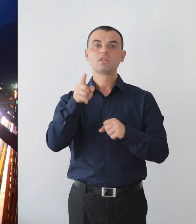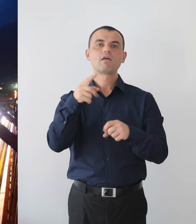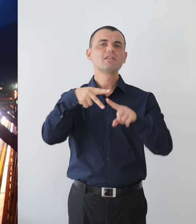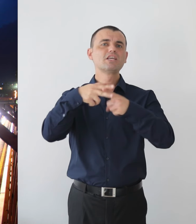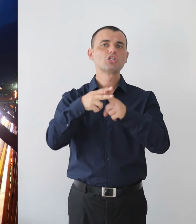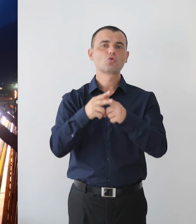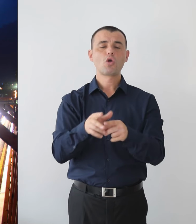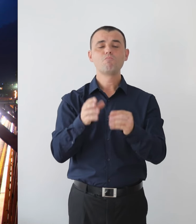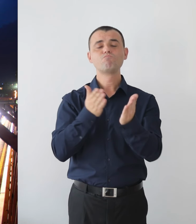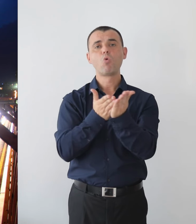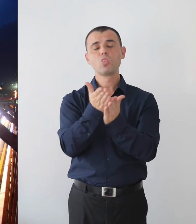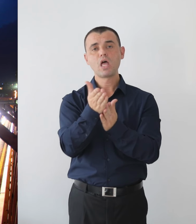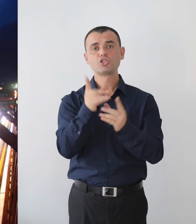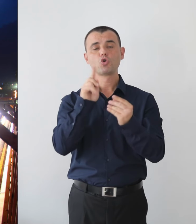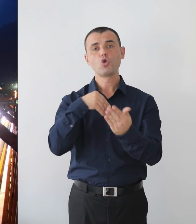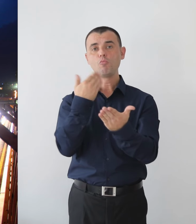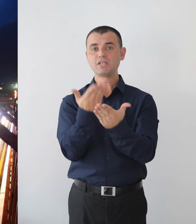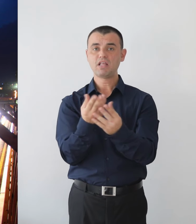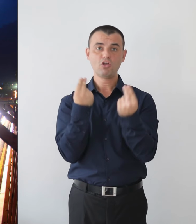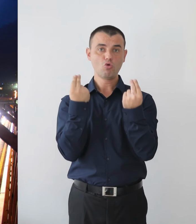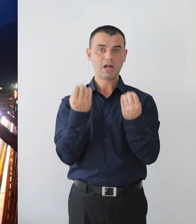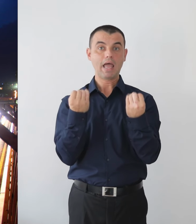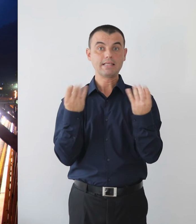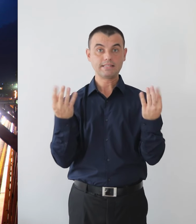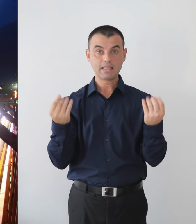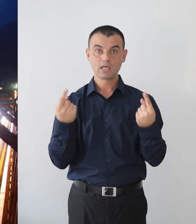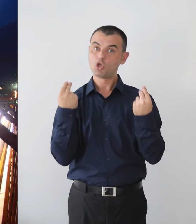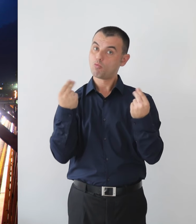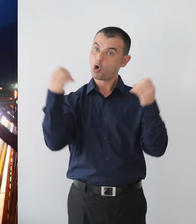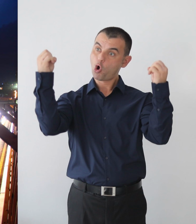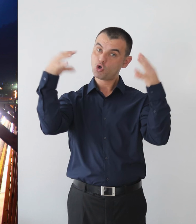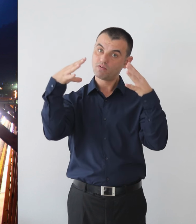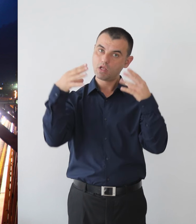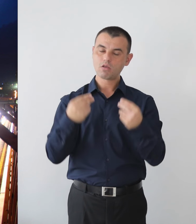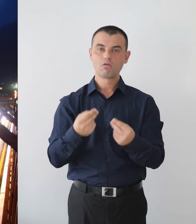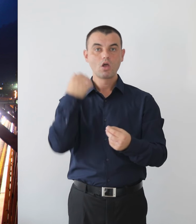е нужно да ги настоим по начин,